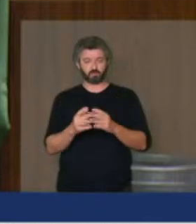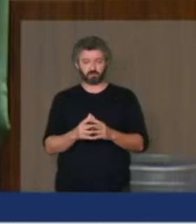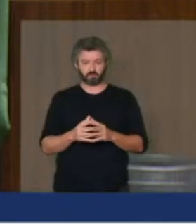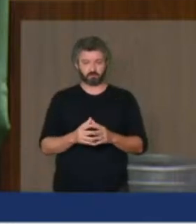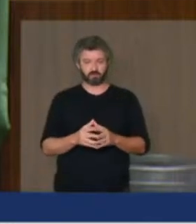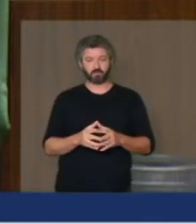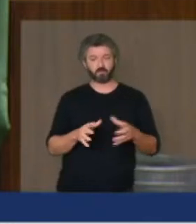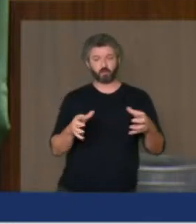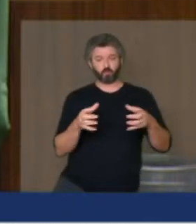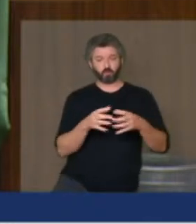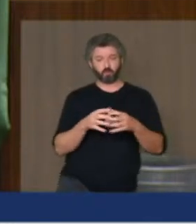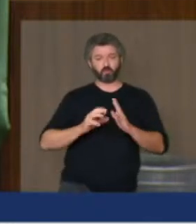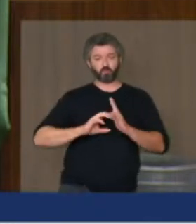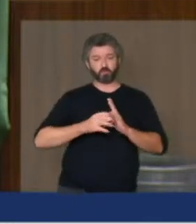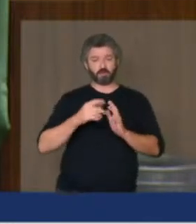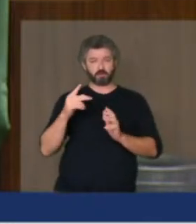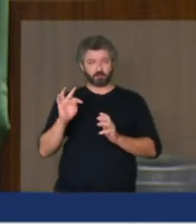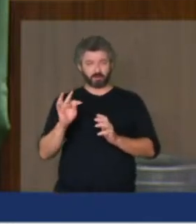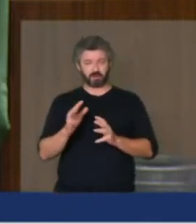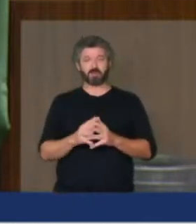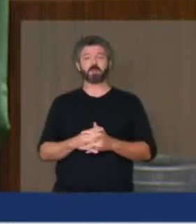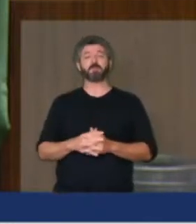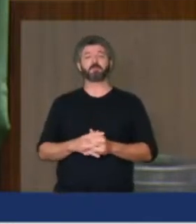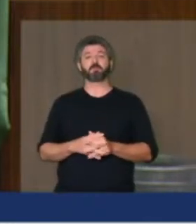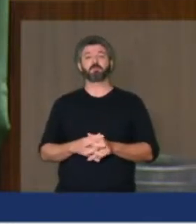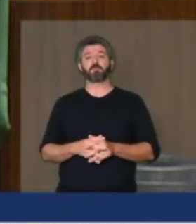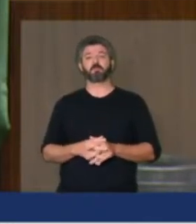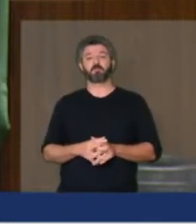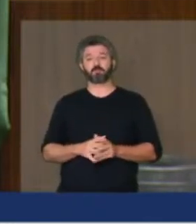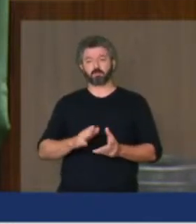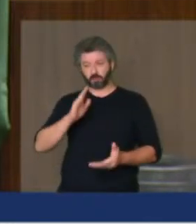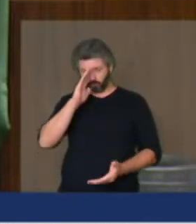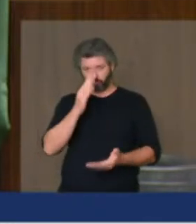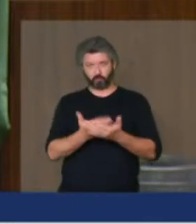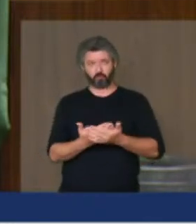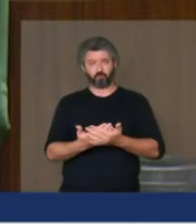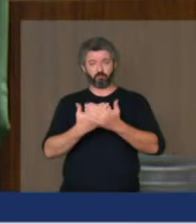DO PARTIDO DOS TRABALHADORES , QUE CONFIOU A ESTE PARLAMENTAR PARTICIPAR DA COMISSÃO ESPECIAL VER HOJE AQUI A